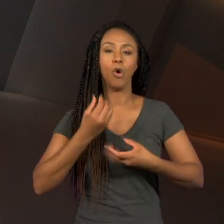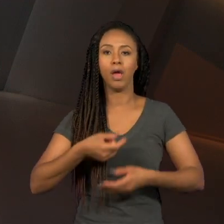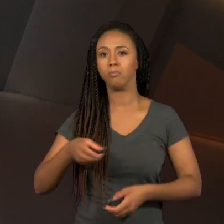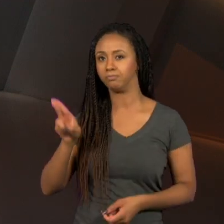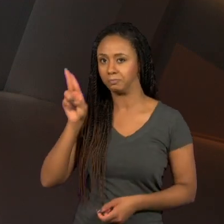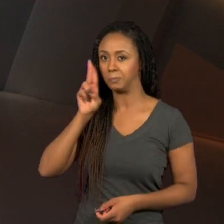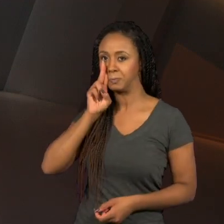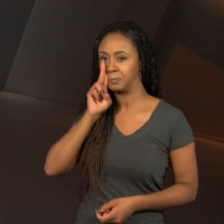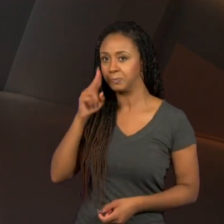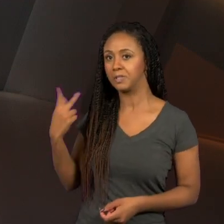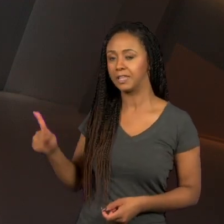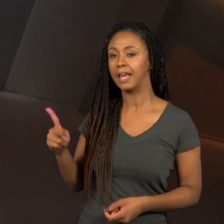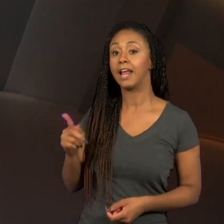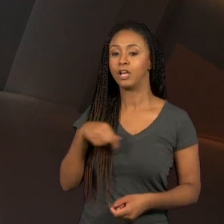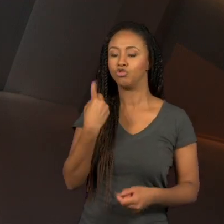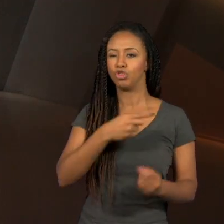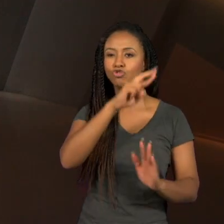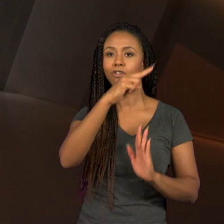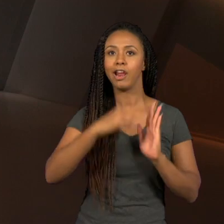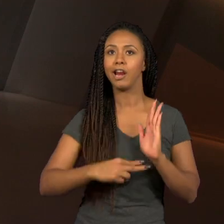QUE SE CHAMA "DESCOBERTA DA LITERATURA":